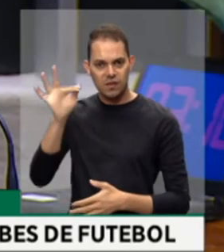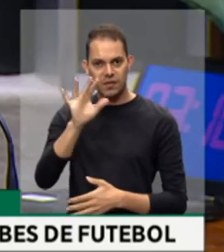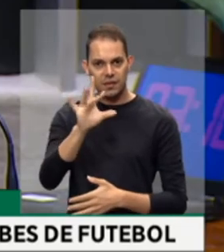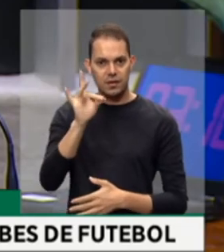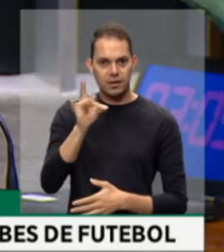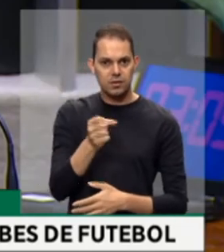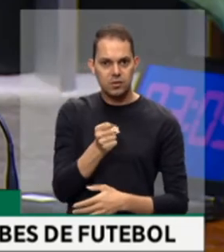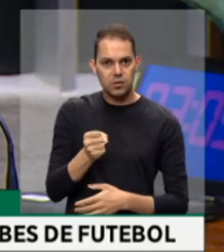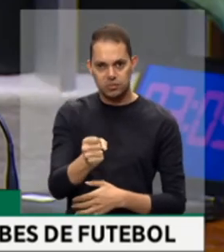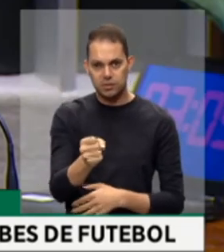SUPLENTE E ASSUMIRÁEM BREVE O MANDATO DE DEPUTADA FEDERAL. A